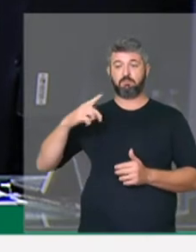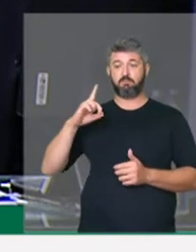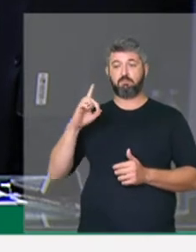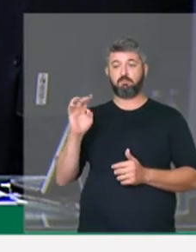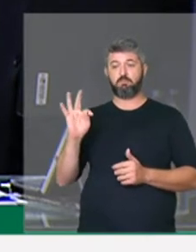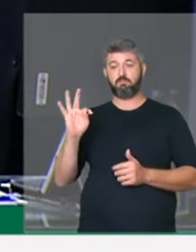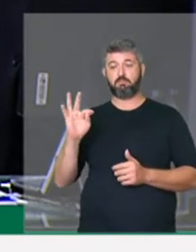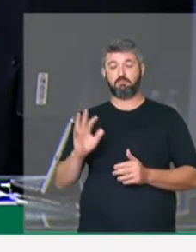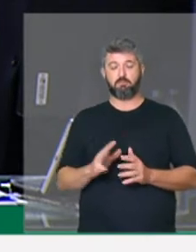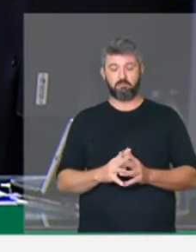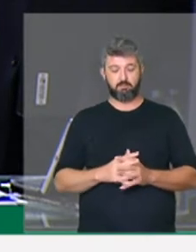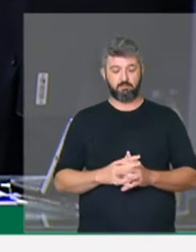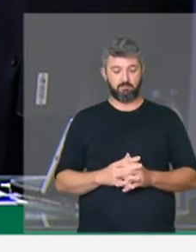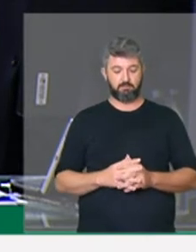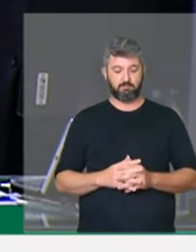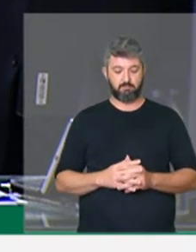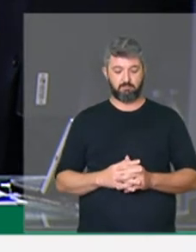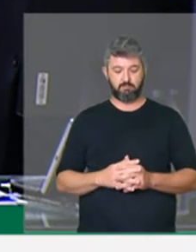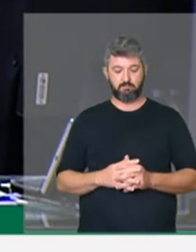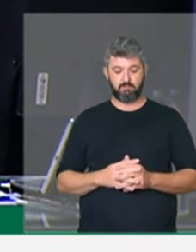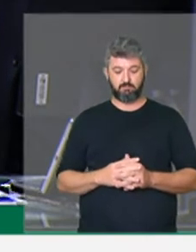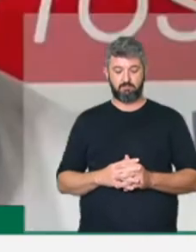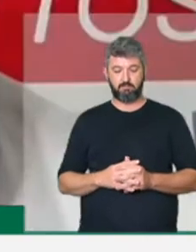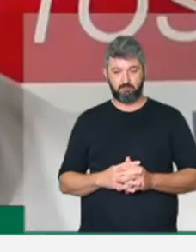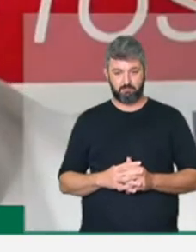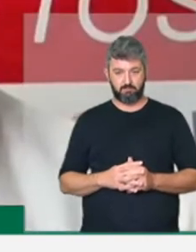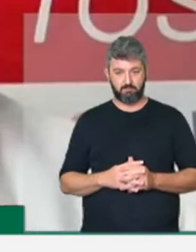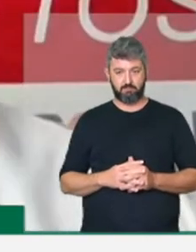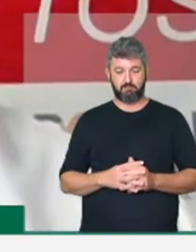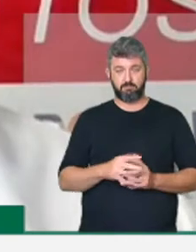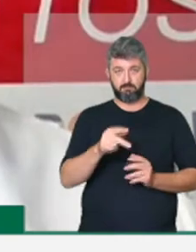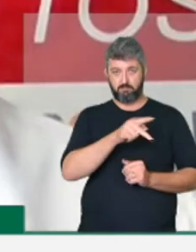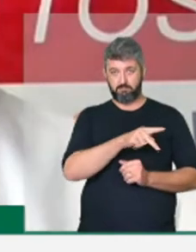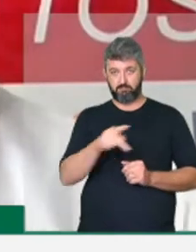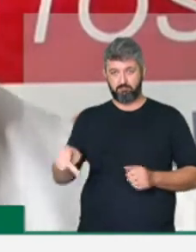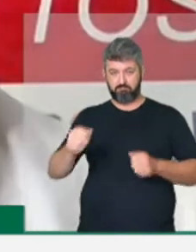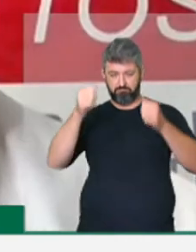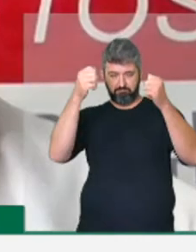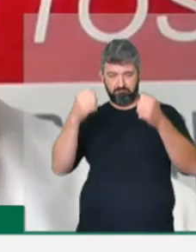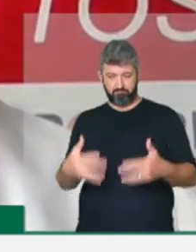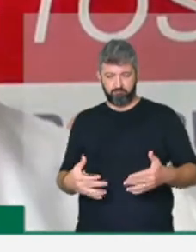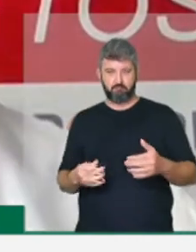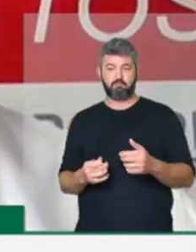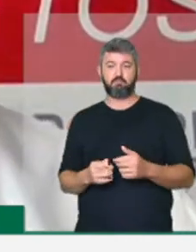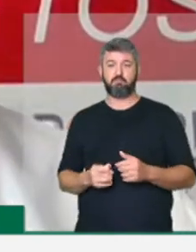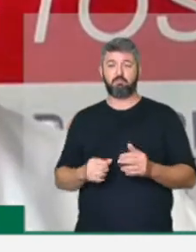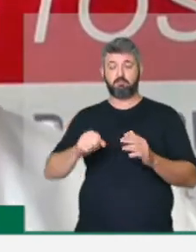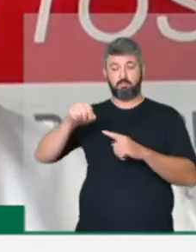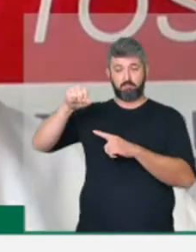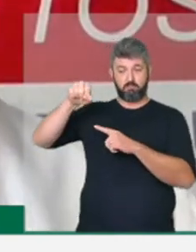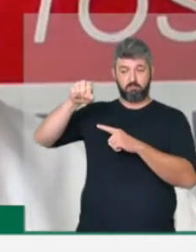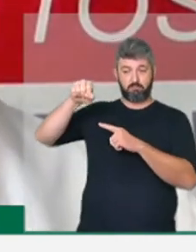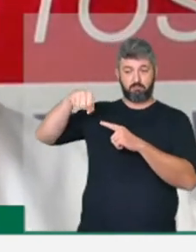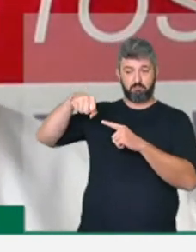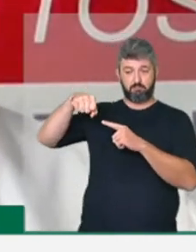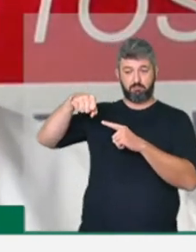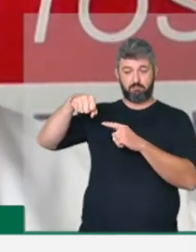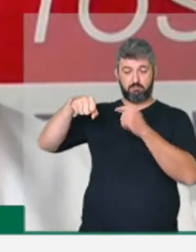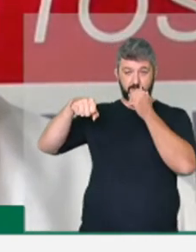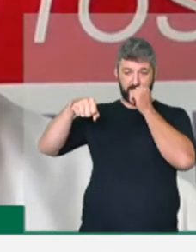DO TEXTO, É ISSO, PRESIDENTE? -- [PRESIDENTE]: O SIM É A FAVOR DO DESTAQUE E O NÃO É A FAVOR DA MANUTENÇÃO DO TEXTO DO RELATOR. [DEPUTADO]: ENTÃO, NÓS VAMOS VOTAR SIM, É QUE